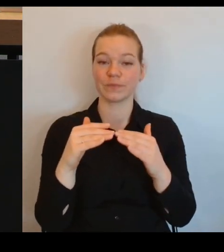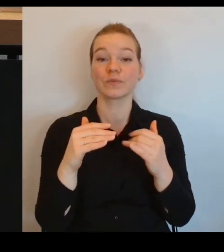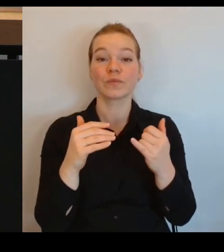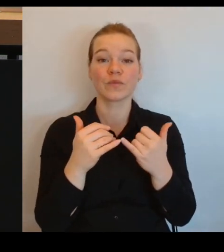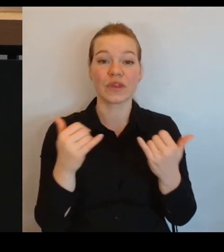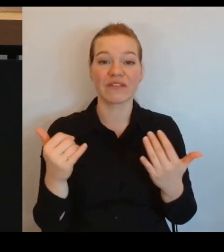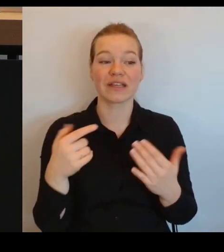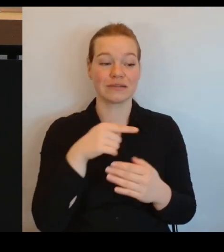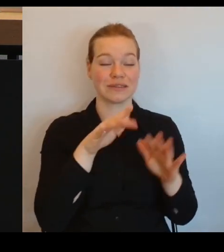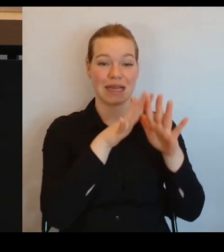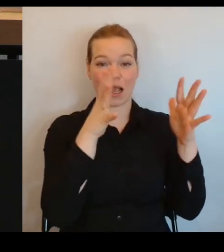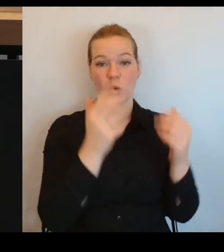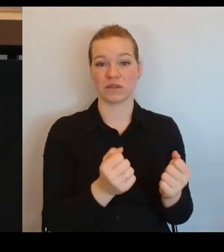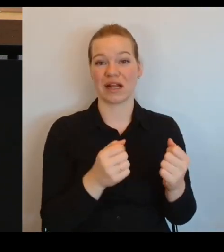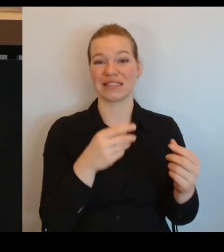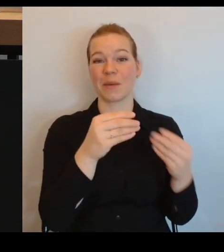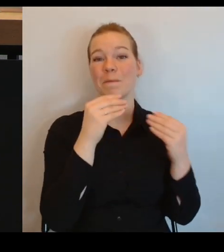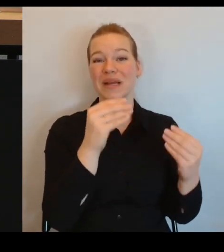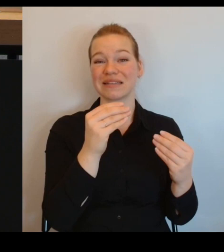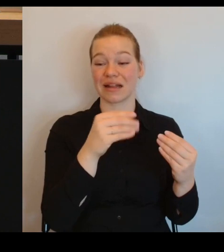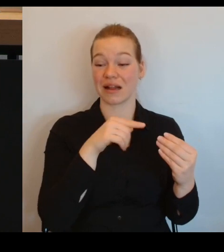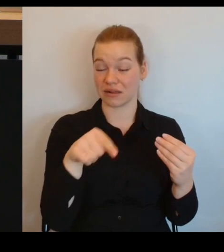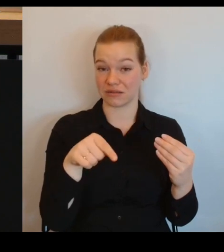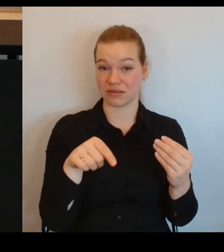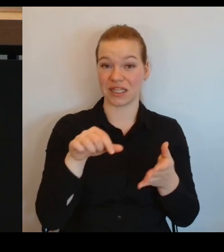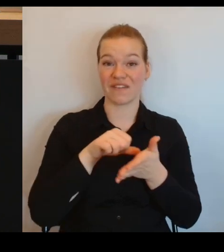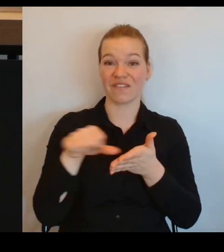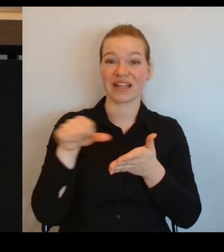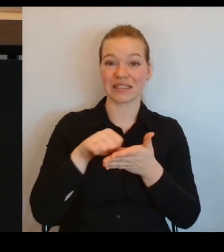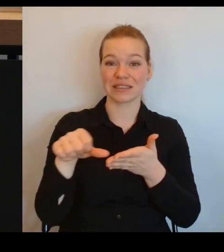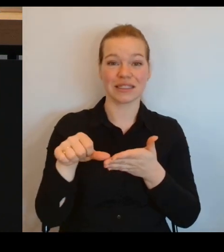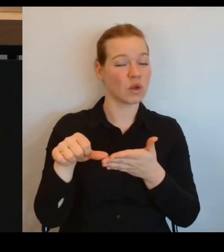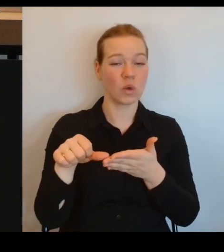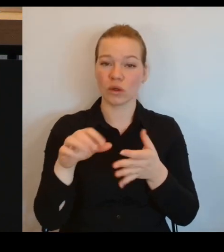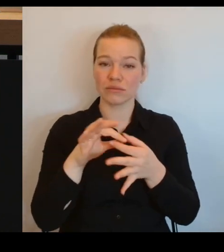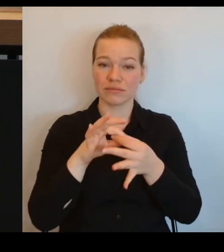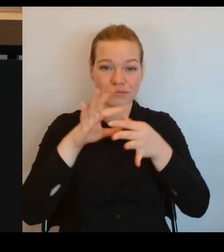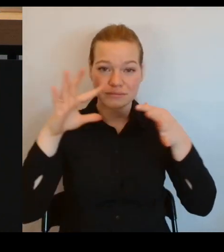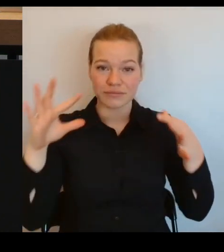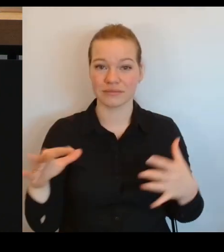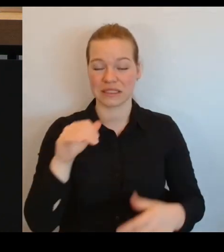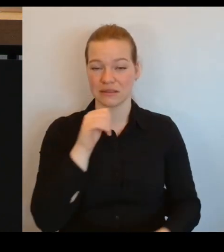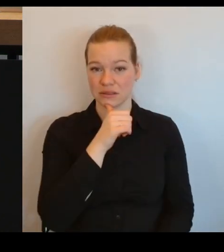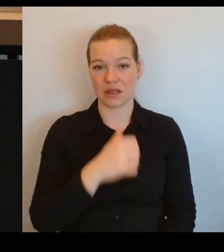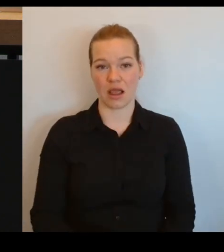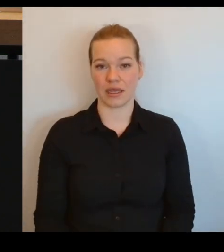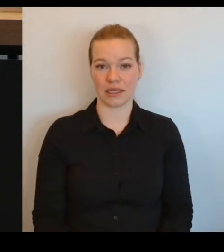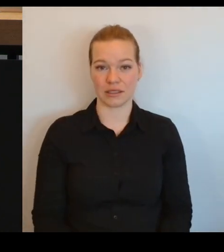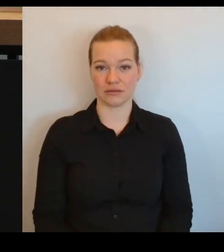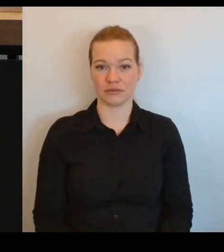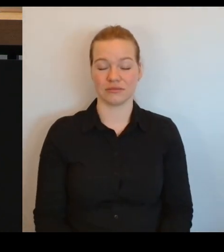ja auch schon gemacht. Und auch das ist eine Diskussion, die wir auch in den nächsten Wochen und Monaten noch weiter führen müssen und